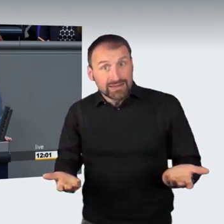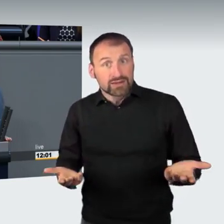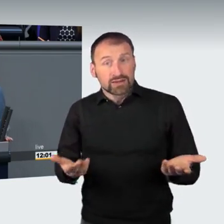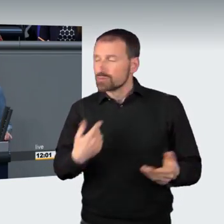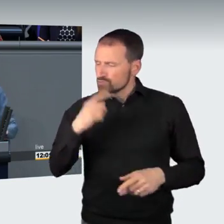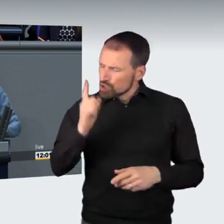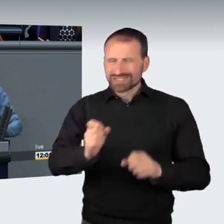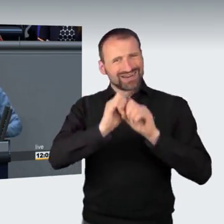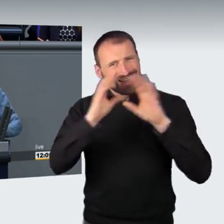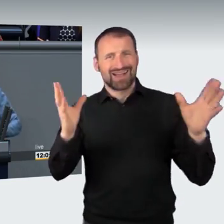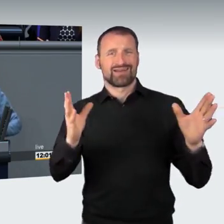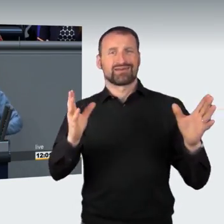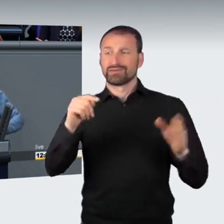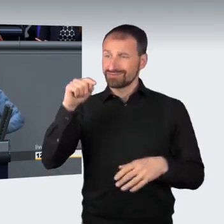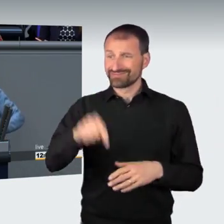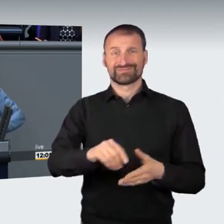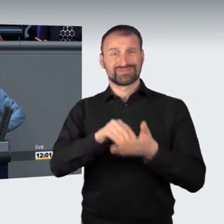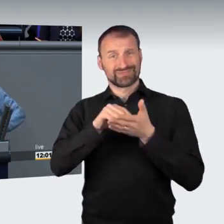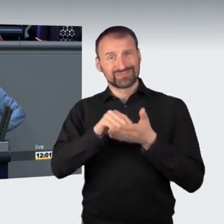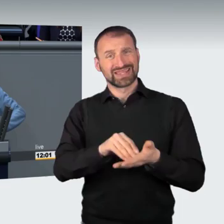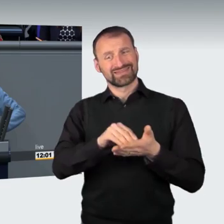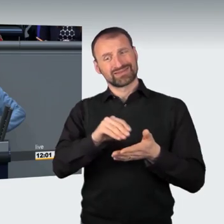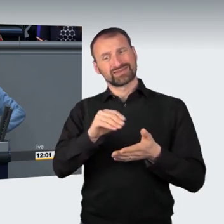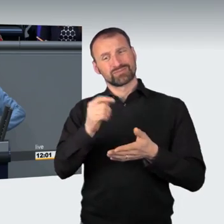(Applaus)